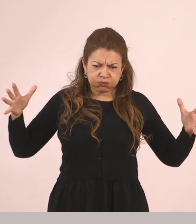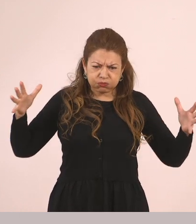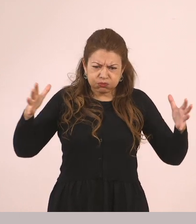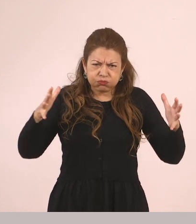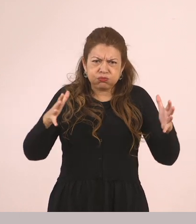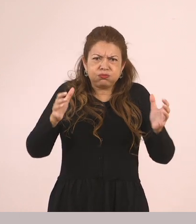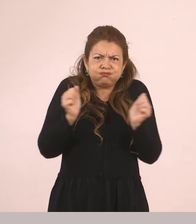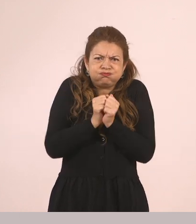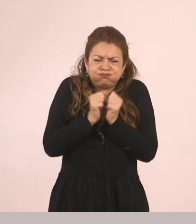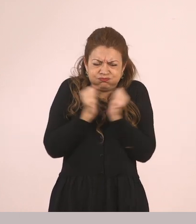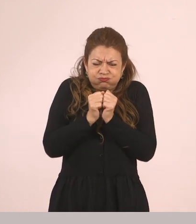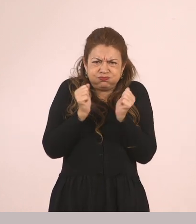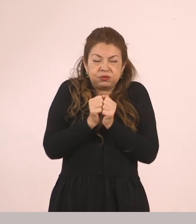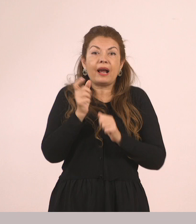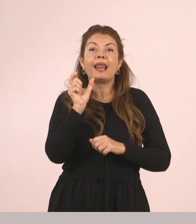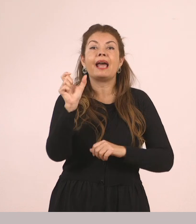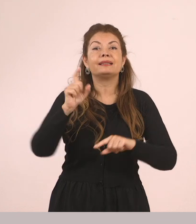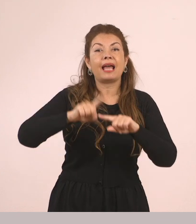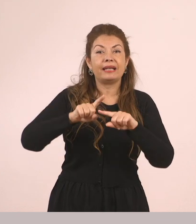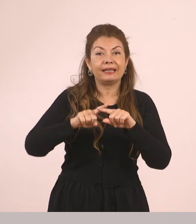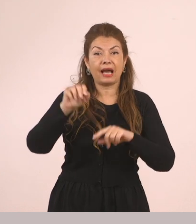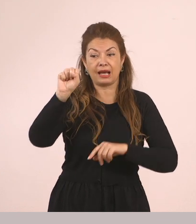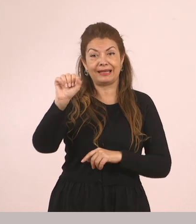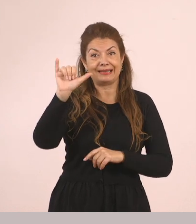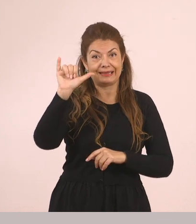Τι σημαίνει συνωστισμός; Την έχουμε ξανακούσει αυτή τη λεξούλα;